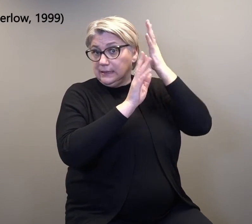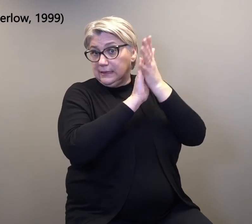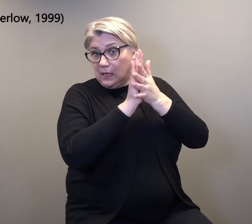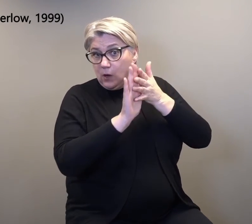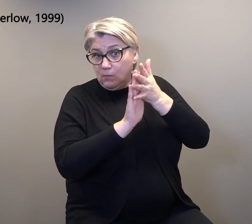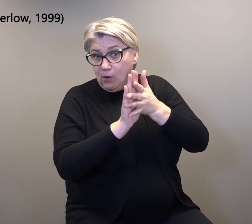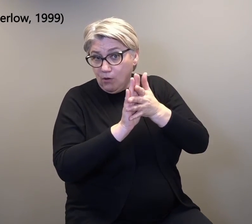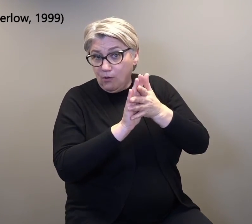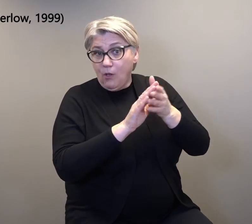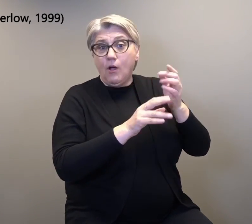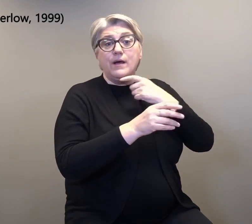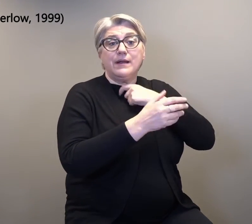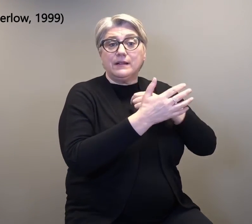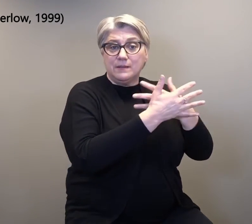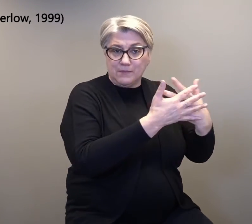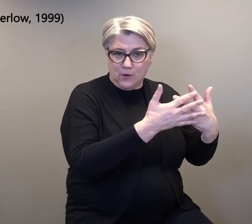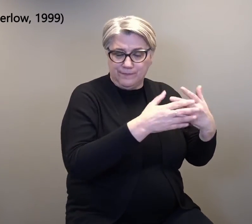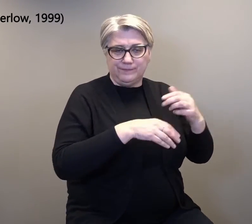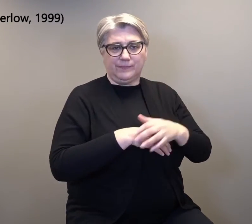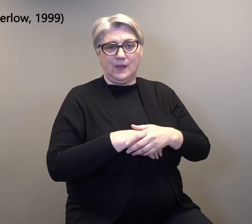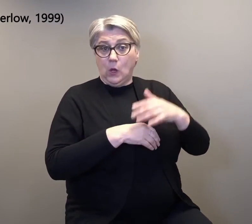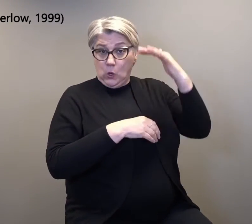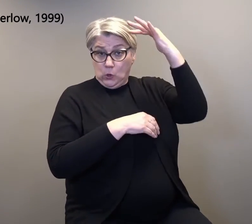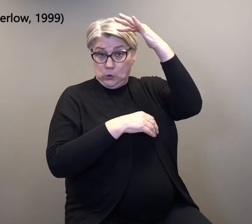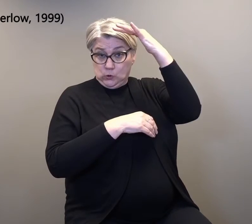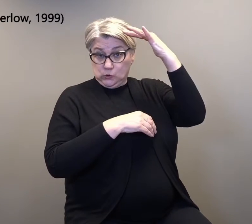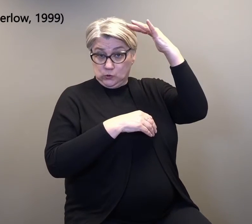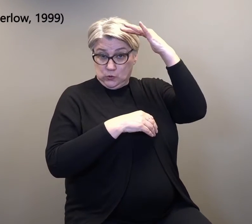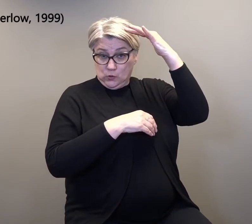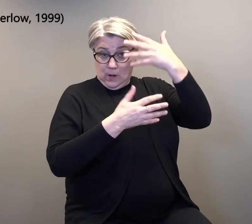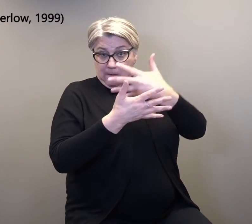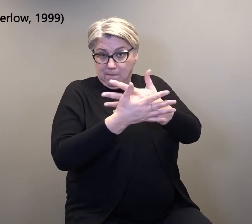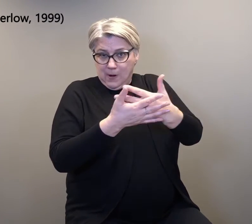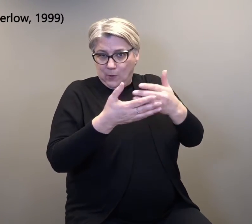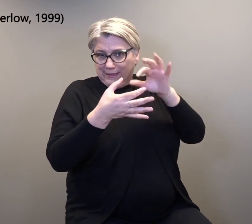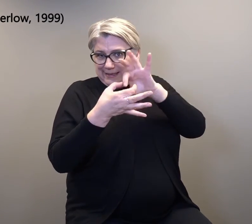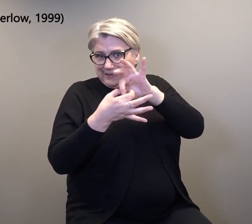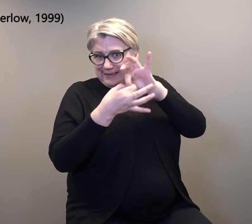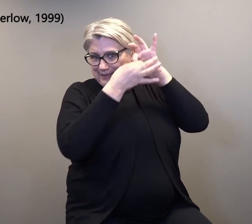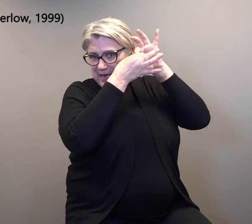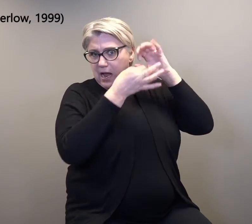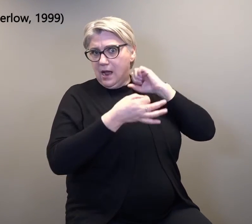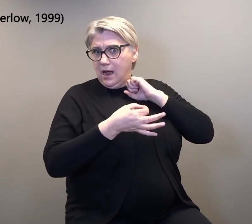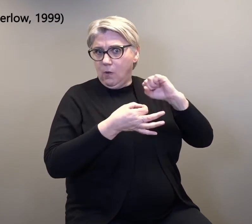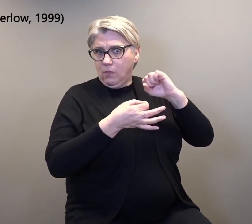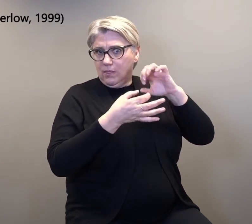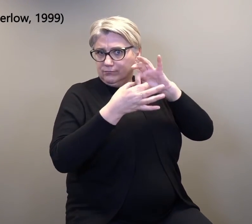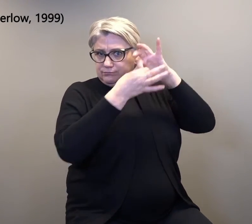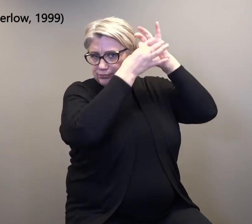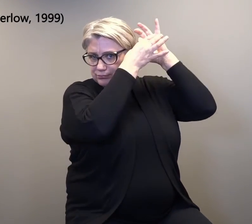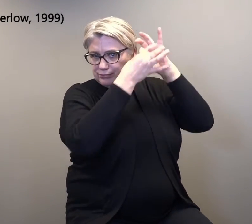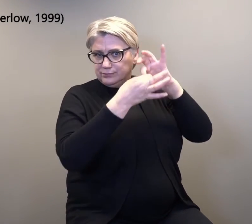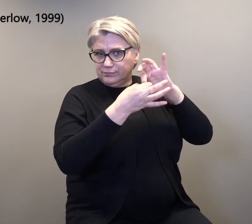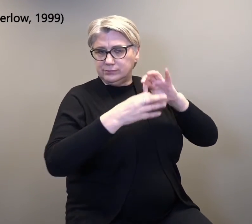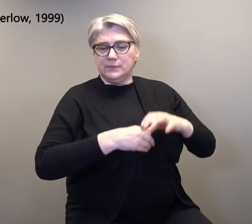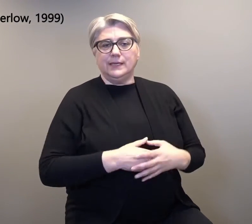með táknmál og raddmál. Hugsun og mál tengjast og eru háð hvort öðru.